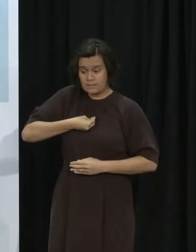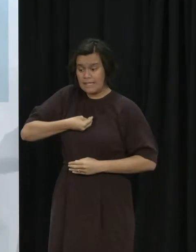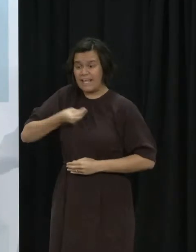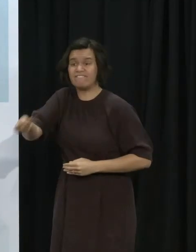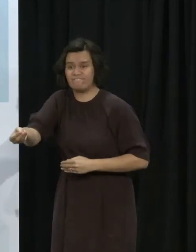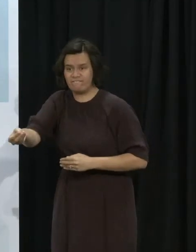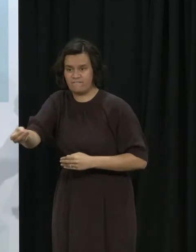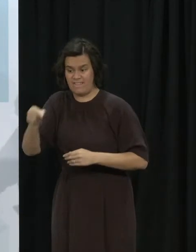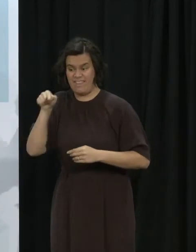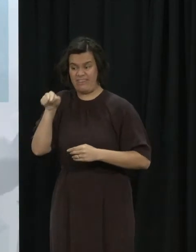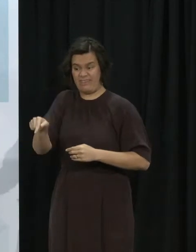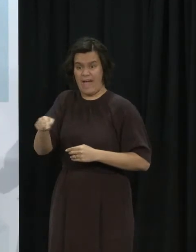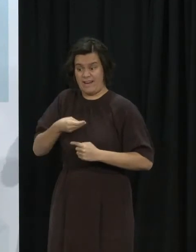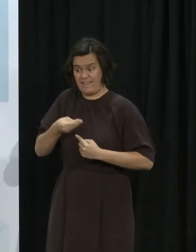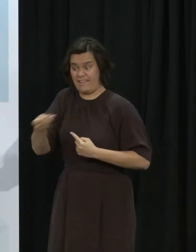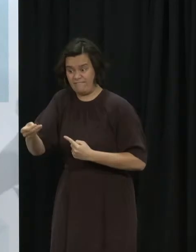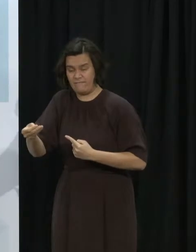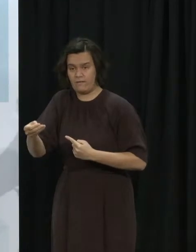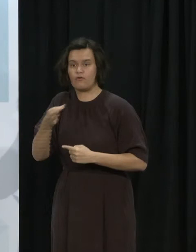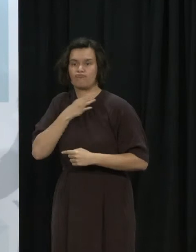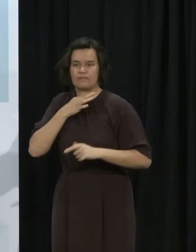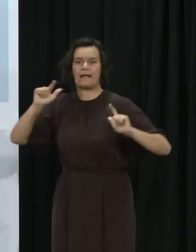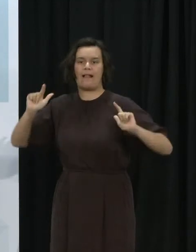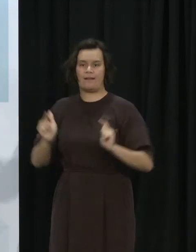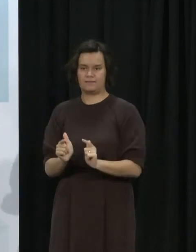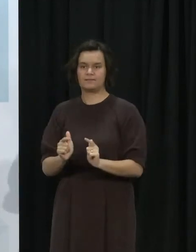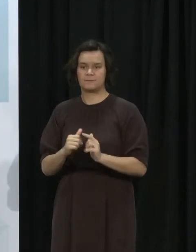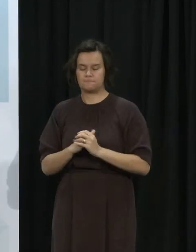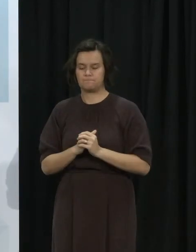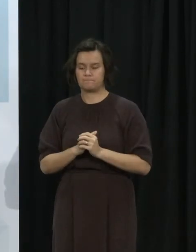pai te whakamarumaru mai i nga mate mai i te Omicron, 1/3 te horopeta ka tukuna he whakamarumaru nui ake i te